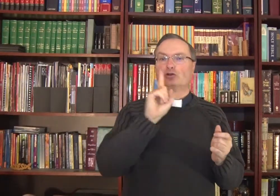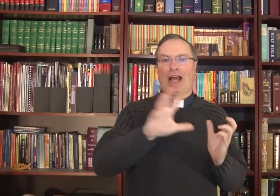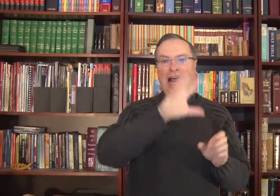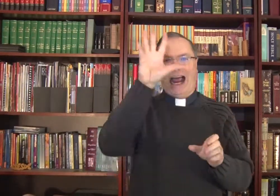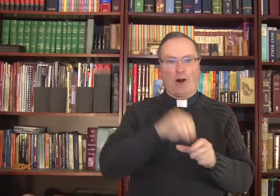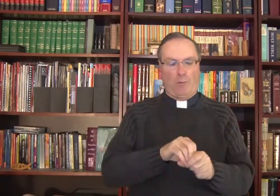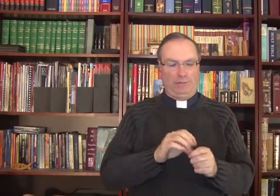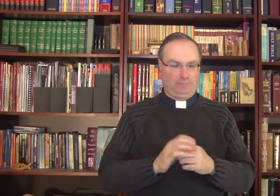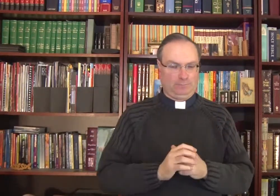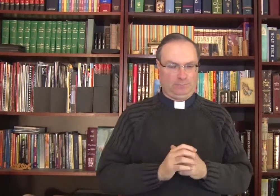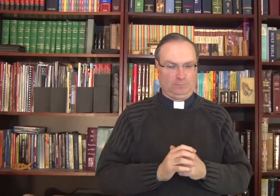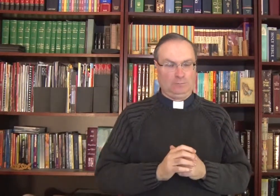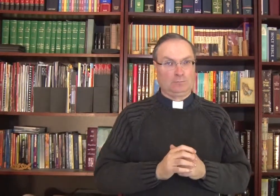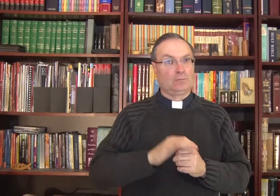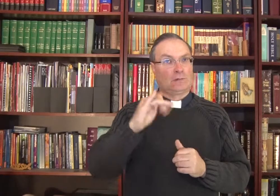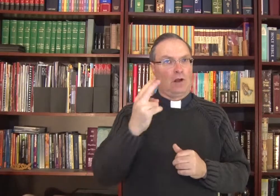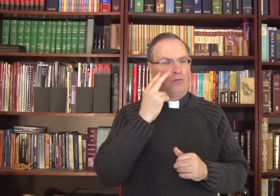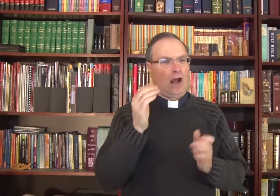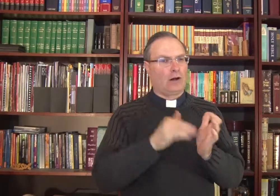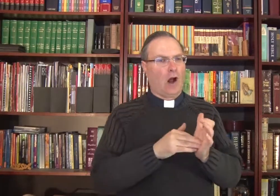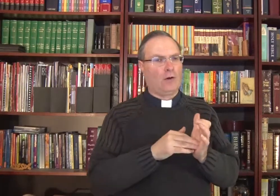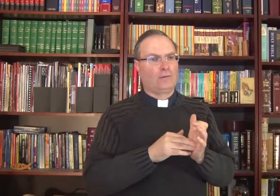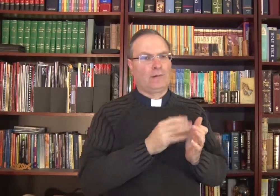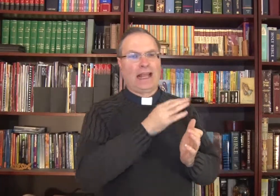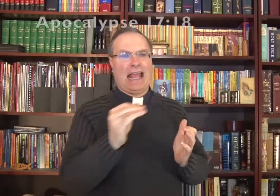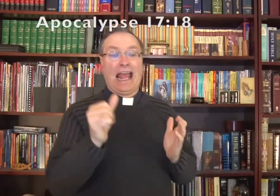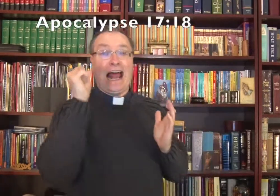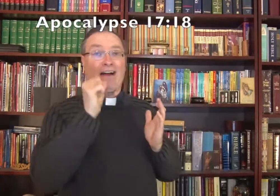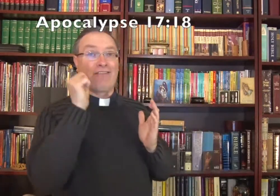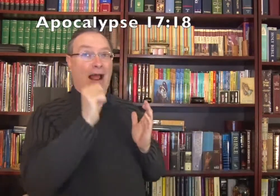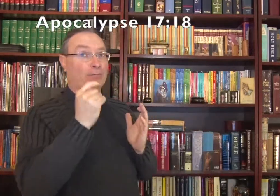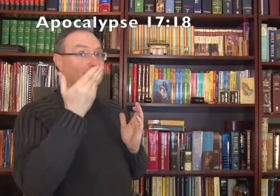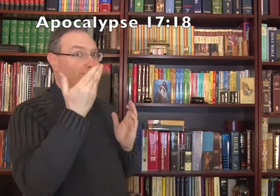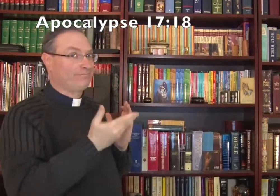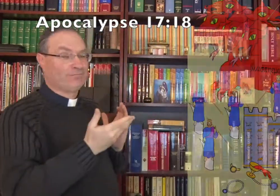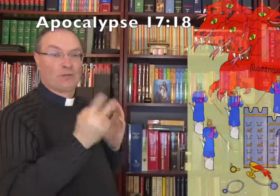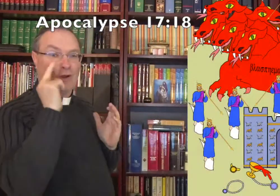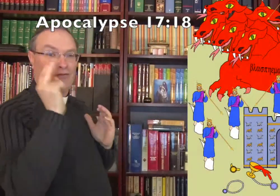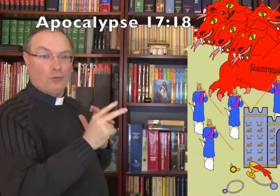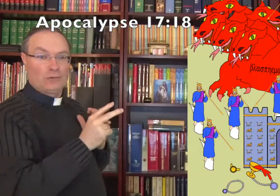soient accomplies. Jean voyait encore: «Et la femme que tu as vue,